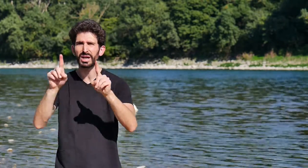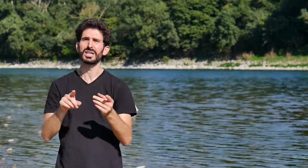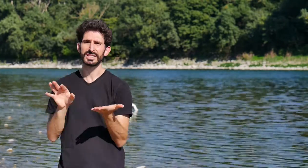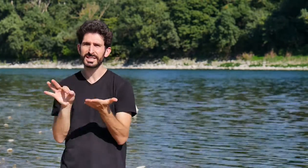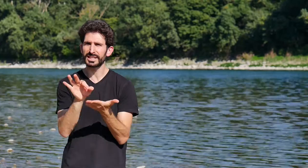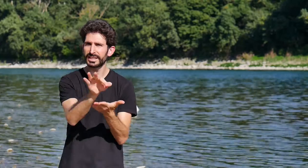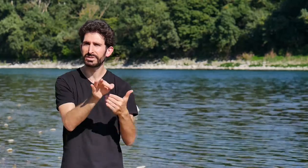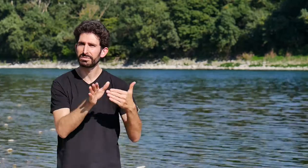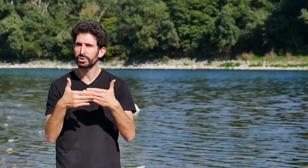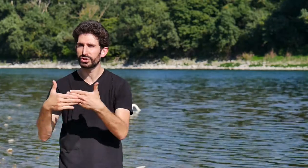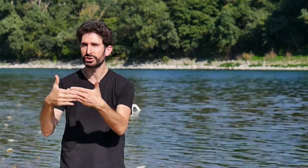qui adoptent une stratégie proche.